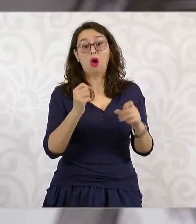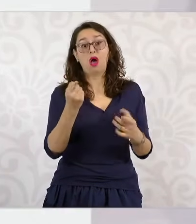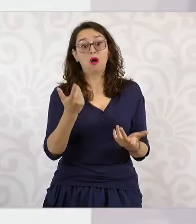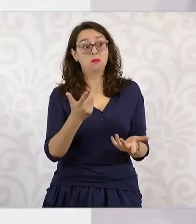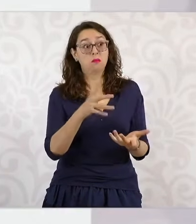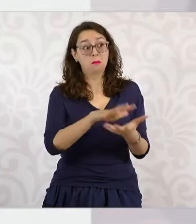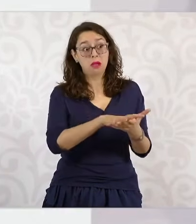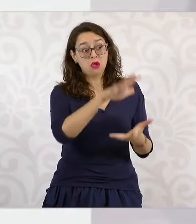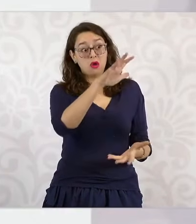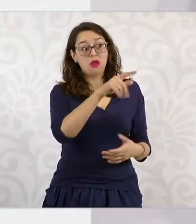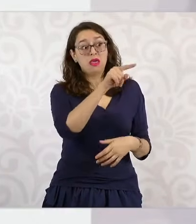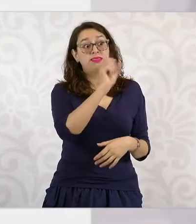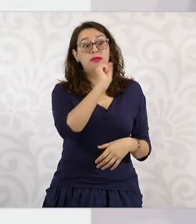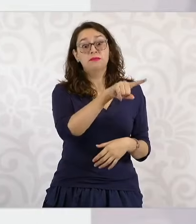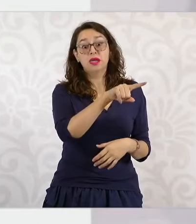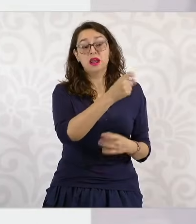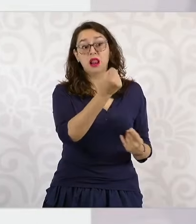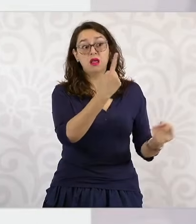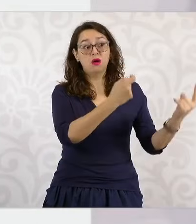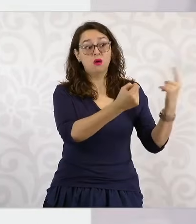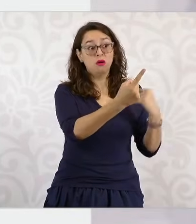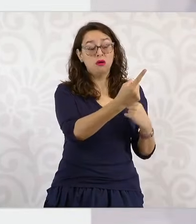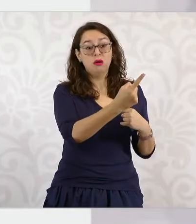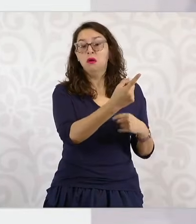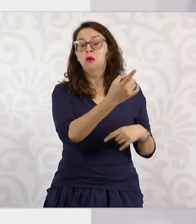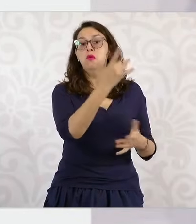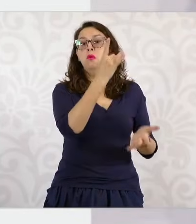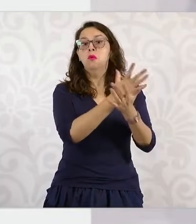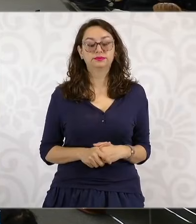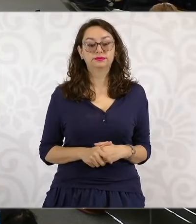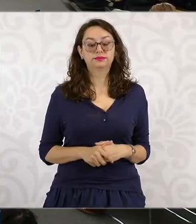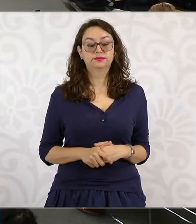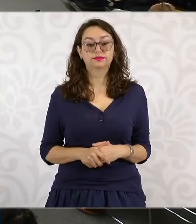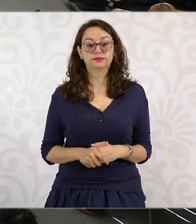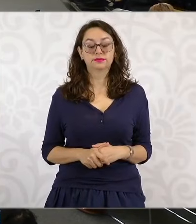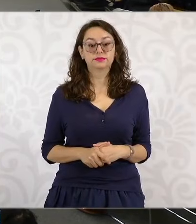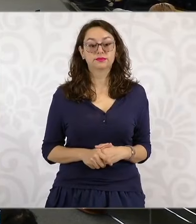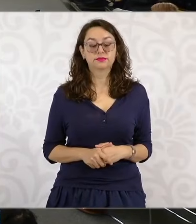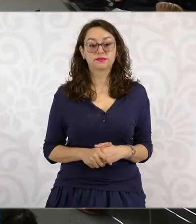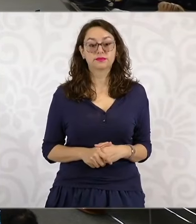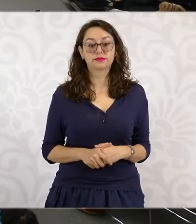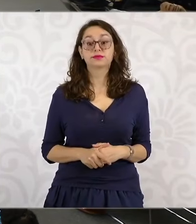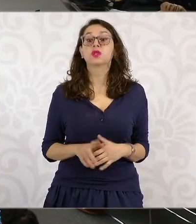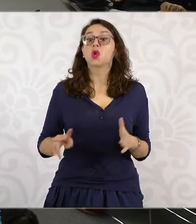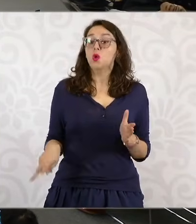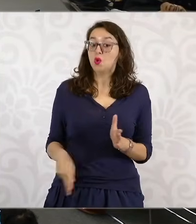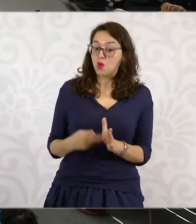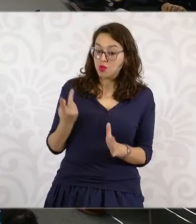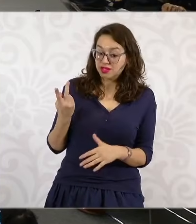tienen su vínculo con México de muchas, muchas formas. Otra vez, muchísimas gracias por tenerme.